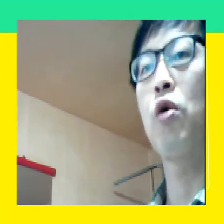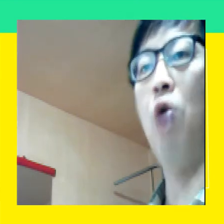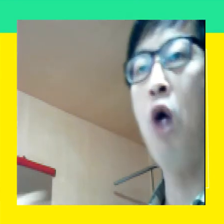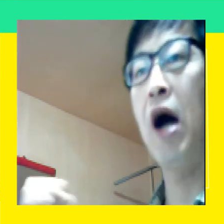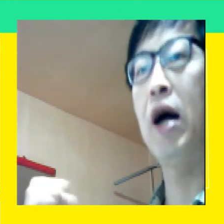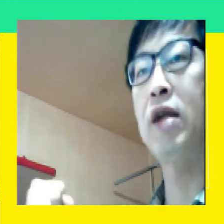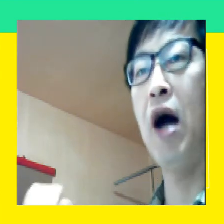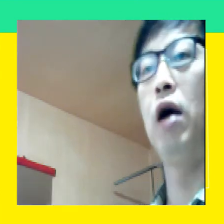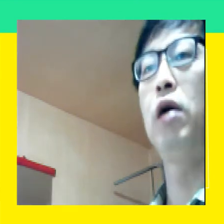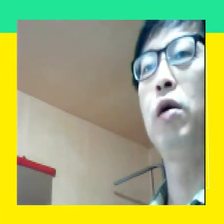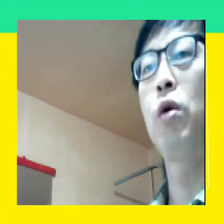'건강하다'